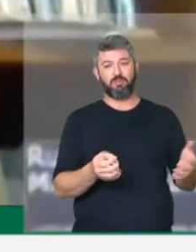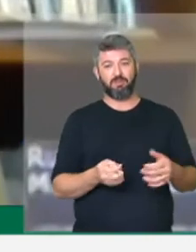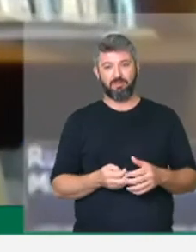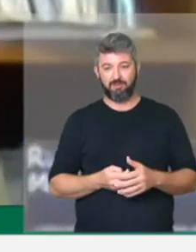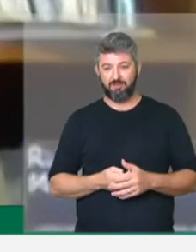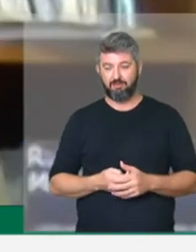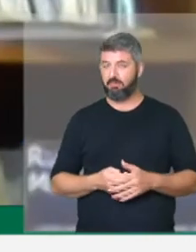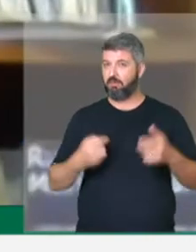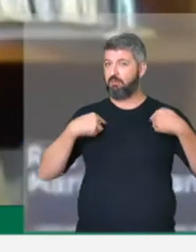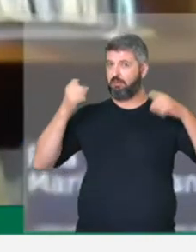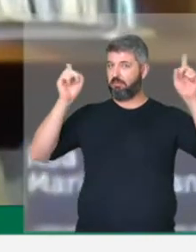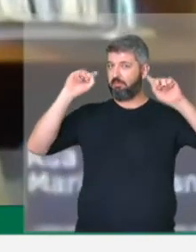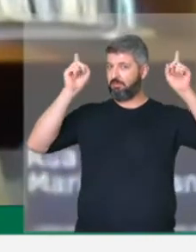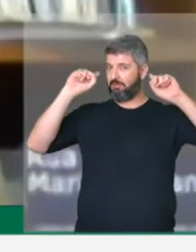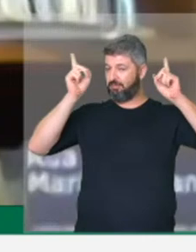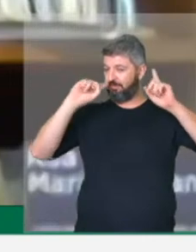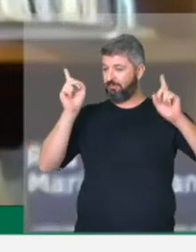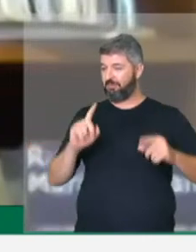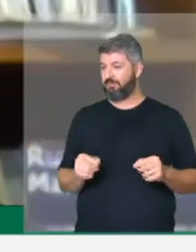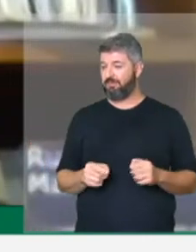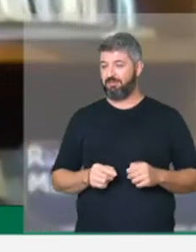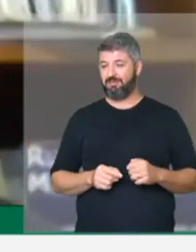ESTAMOS AQUI DISCUTINDO. -- [PRESIDENTE]: POR FAVOR. [DEPUTADO]: EU SÓ QUERIA DIZER O SEGUINTE,